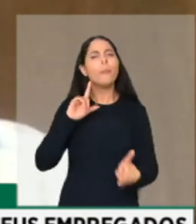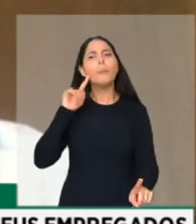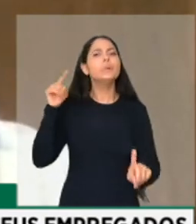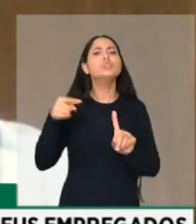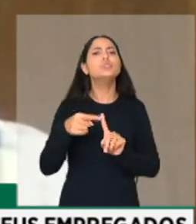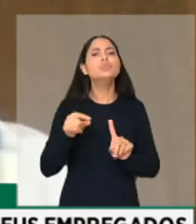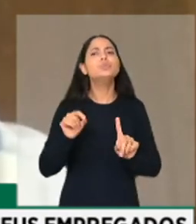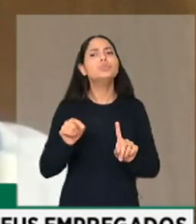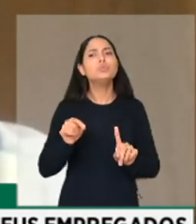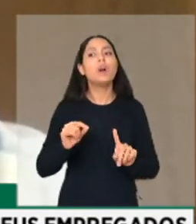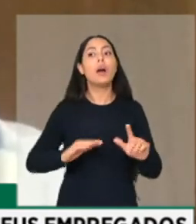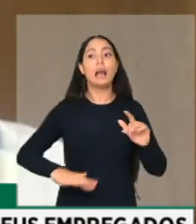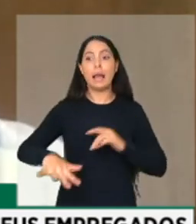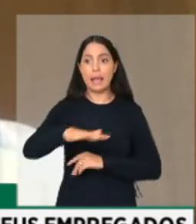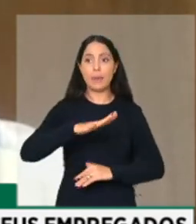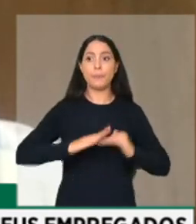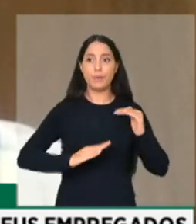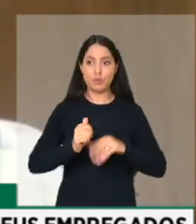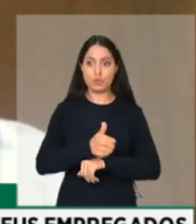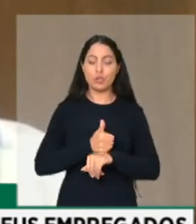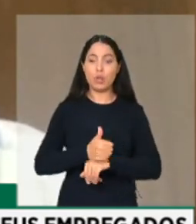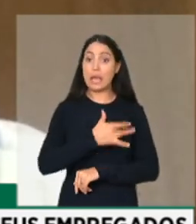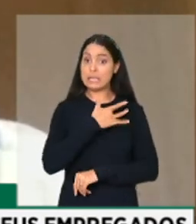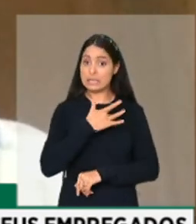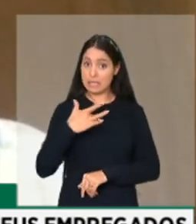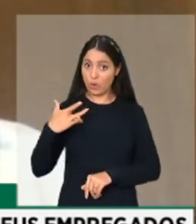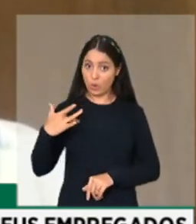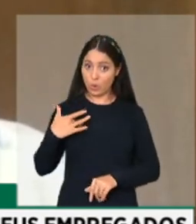RIOS. NA SAÚDE E NO LAZER. COMO, POR EXEMPLO, DISPONIBILIZAR UMA BOA EDUCAÇÃO PROFISSIONAL.